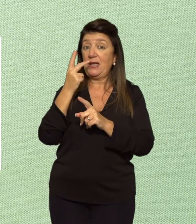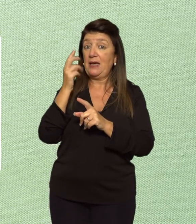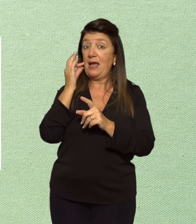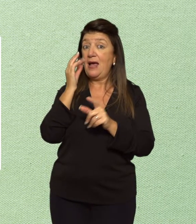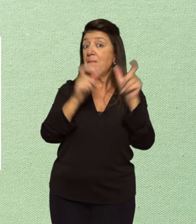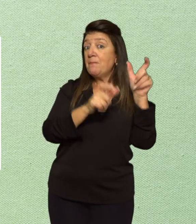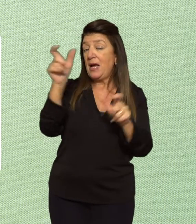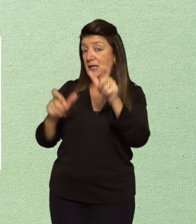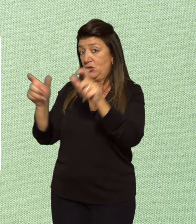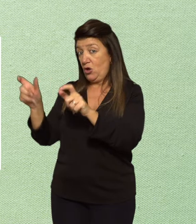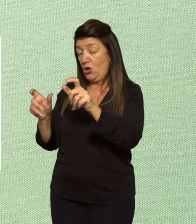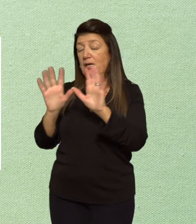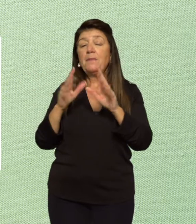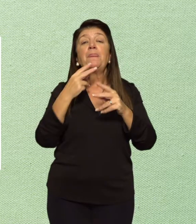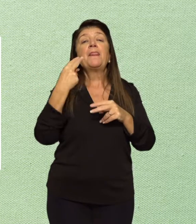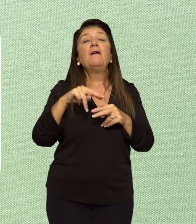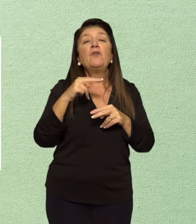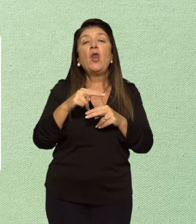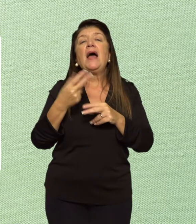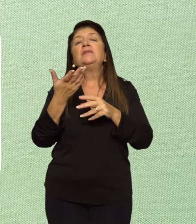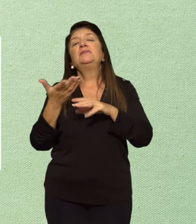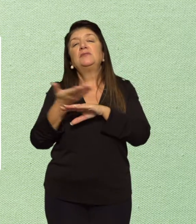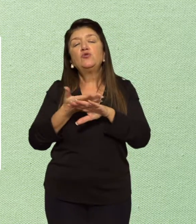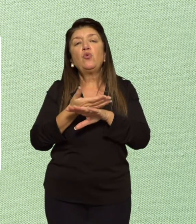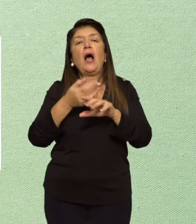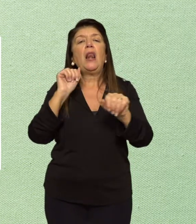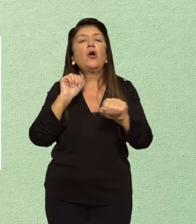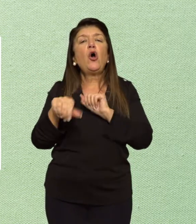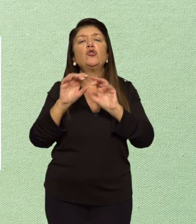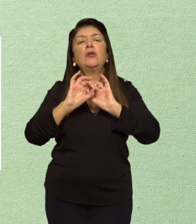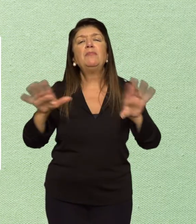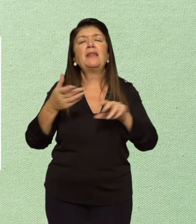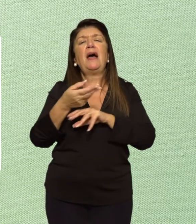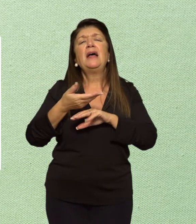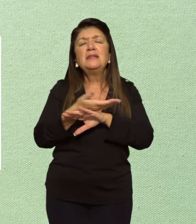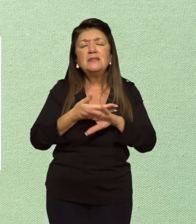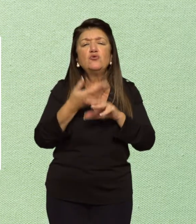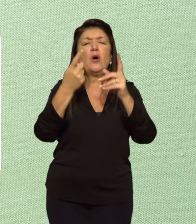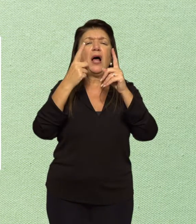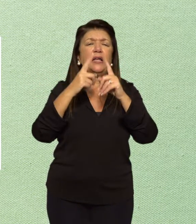violenza sessuale, reati contro la libertà sessuale, sono stati inseriti tra i reati contro la persona